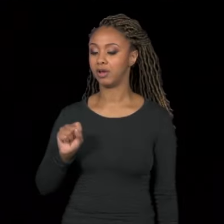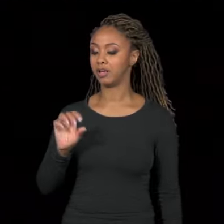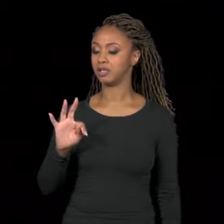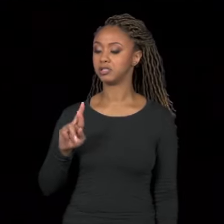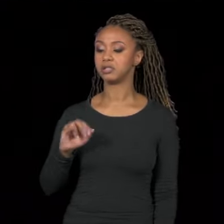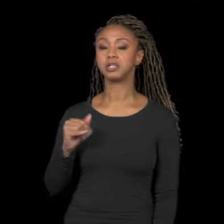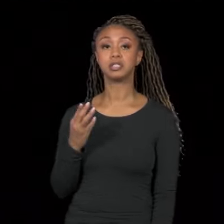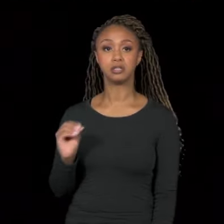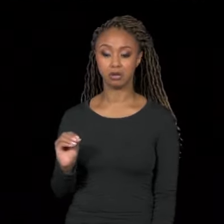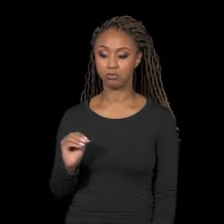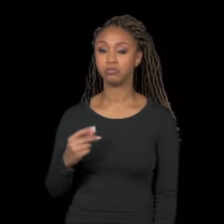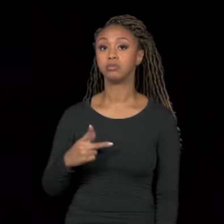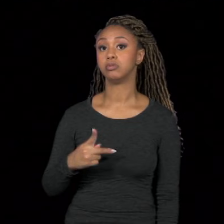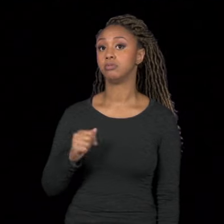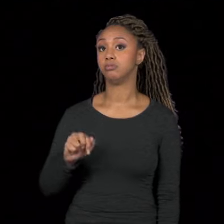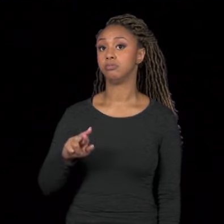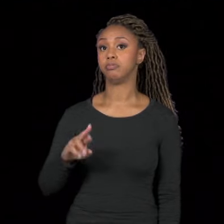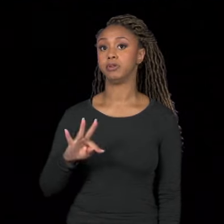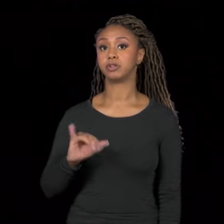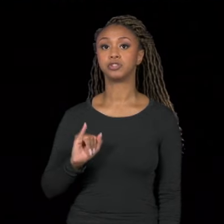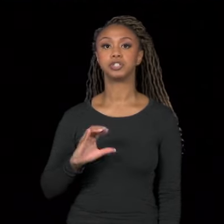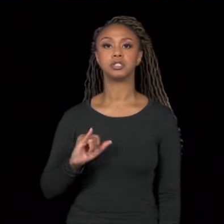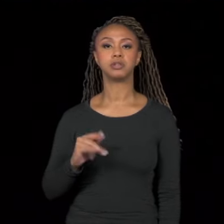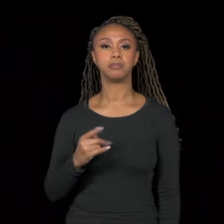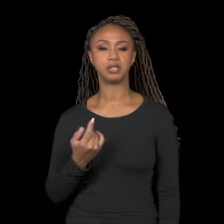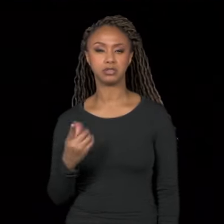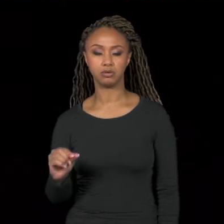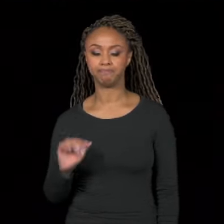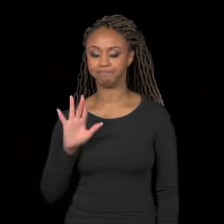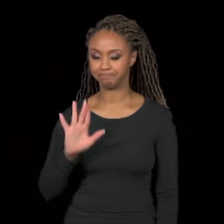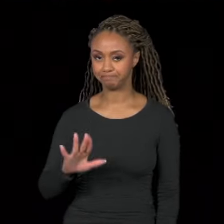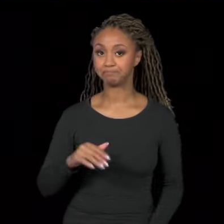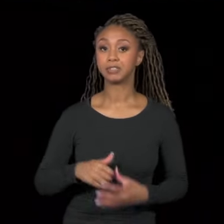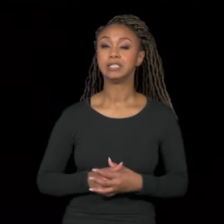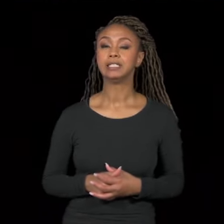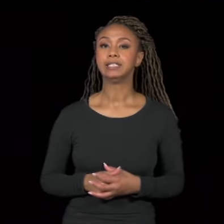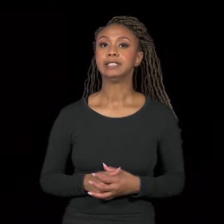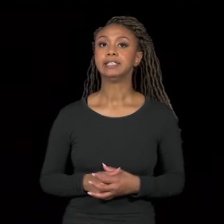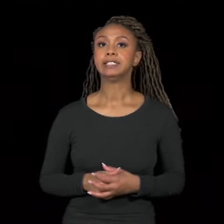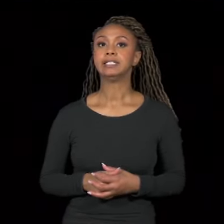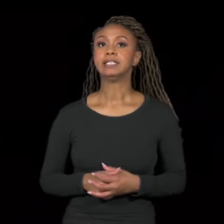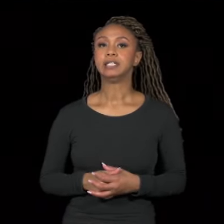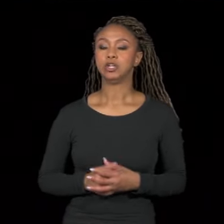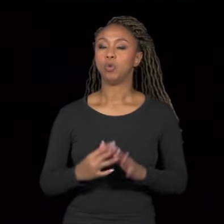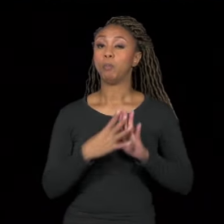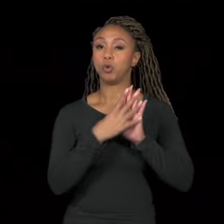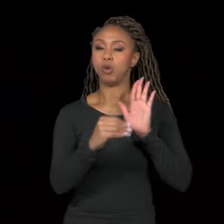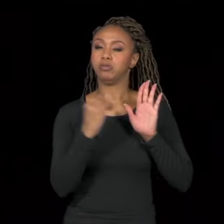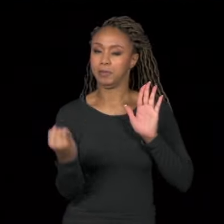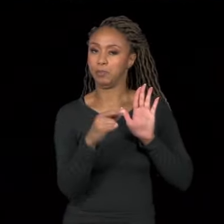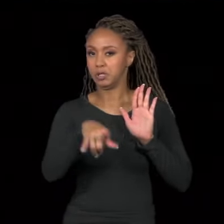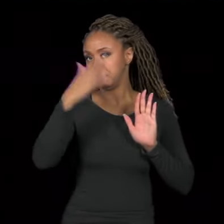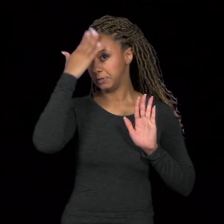IMPORTANTE QUANDO A GENTE VAI MODELAR, OU PENSAR NO MODELO CONCEITUAL. A RESTRIÇÃO DE PARTICIPAÇÃO ELA ESPECÍFICA SE UMA ENTIDADE